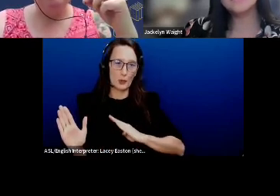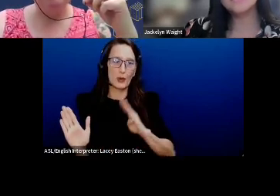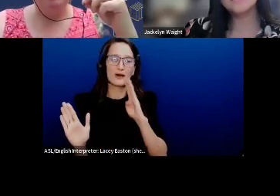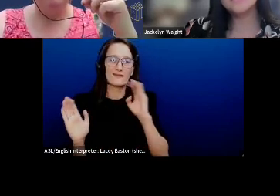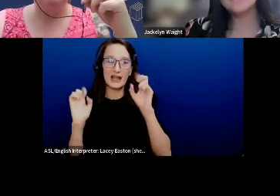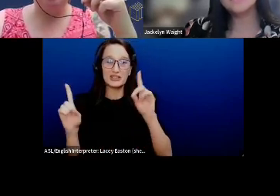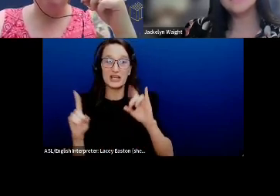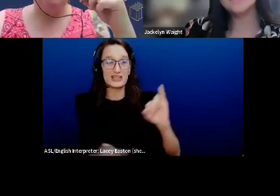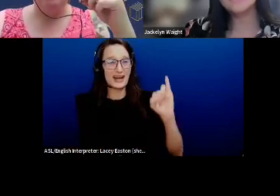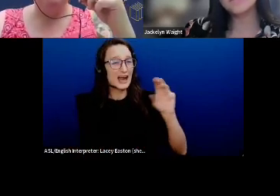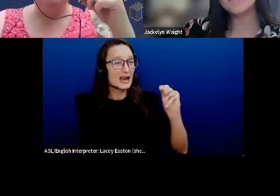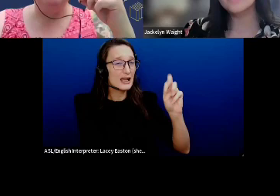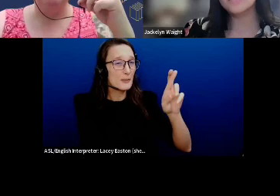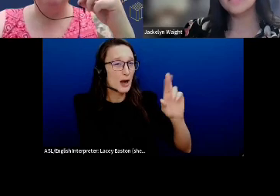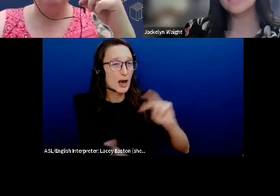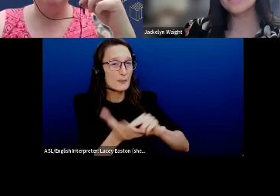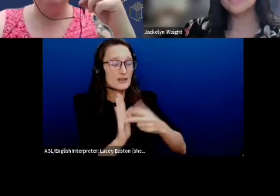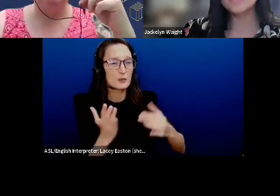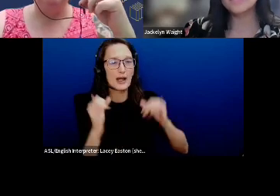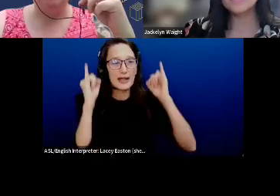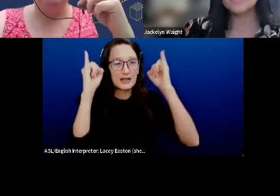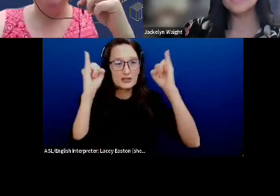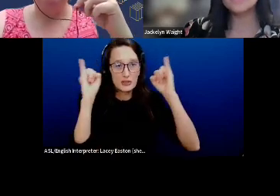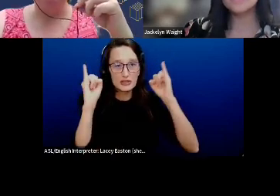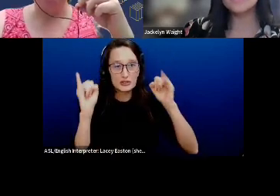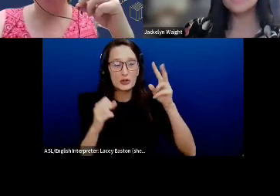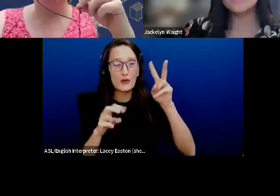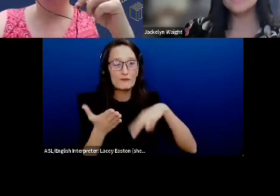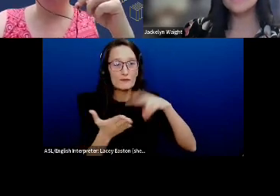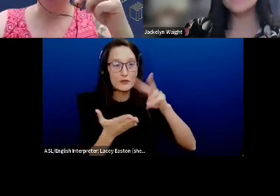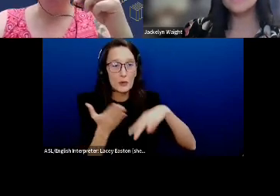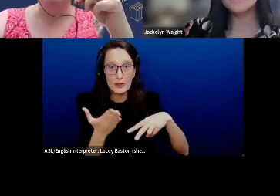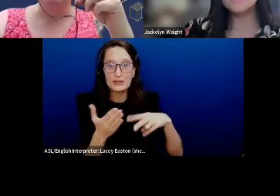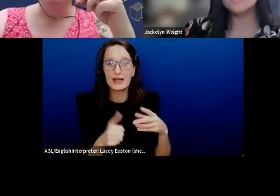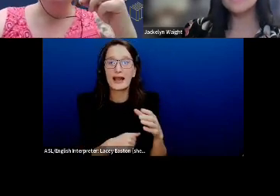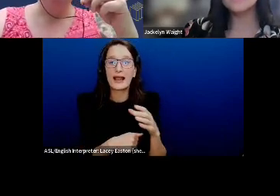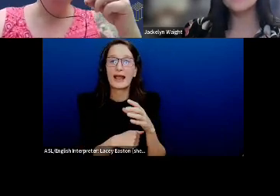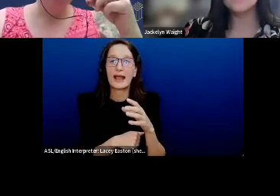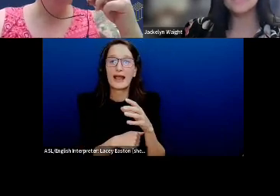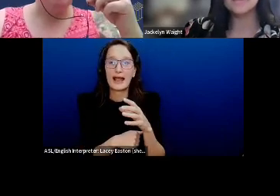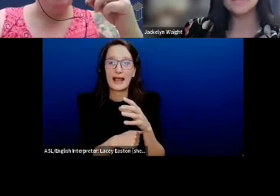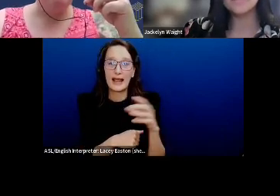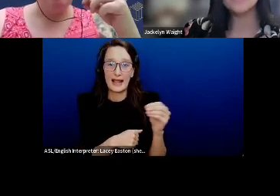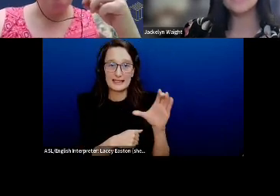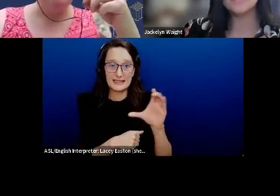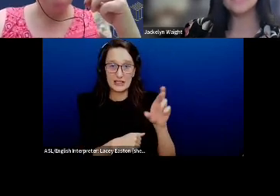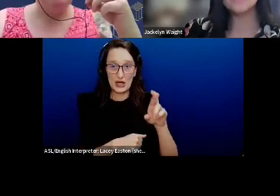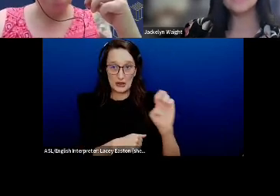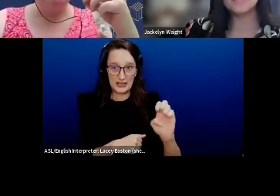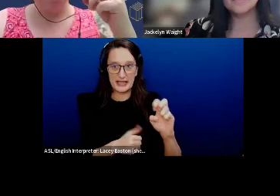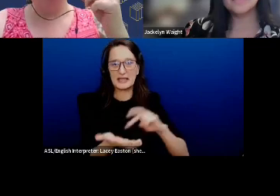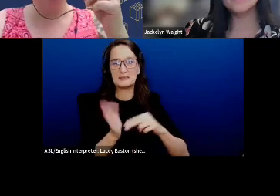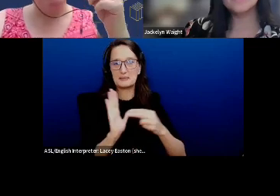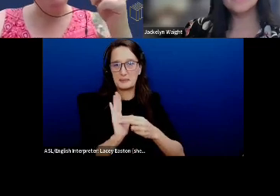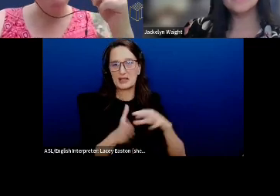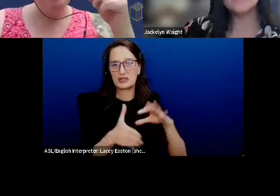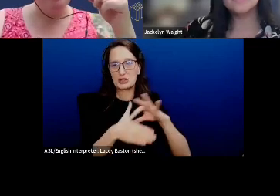revisor de materiales instructivos y CRA significa experto en revisión de contenido. El siguiente paso es capacitar a las IMR y las CRA